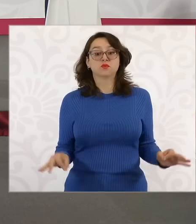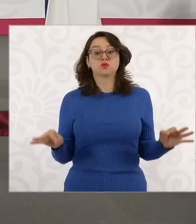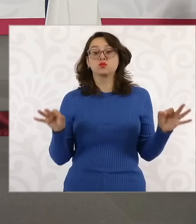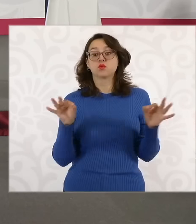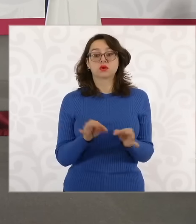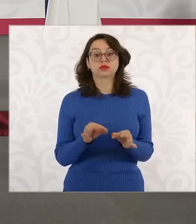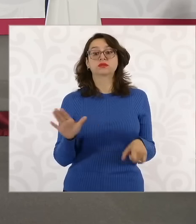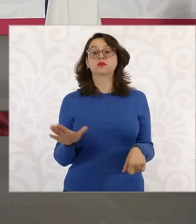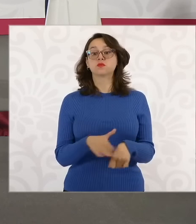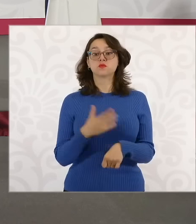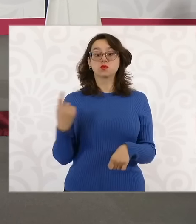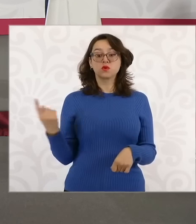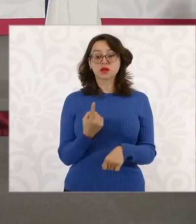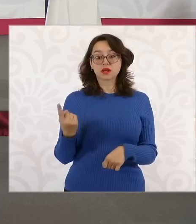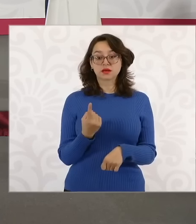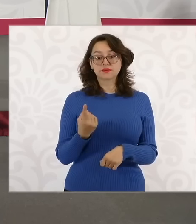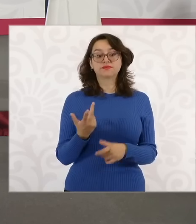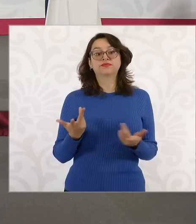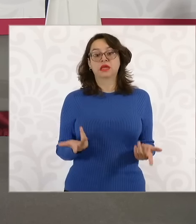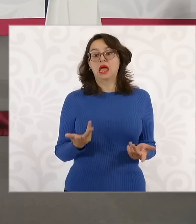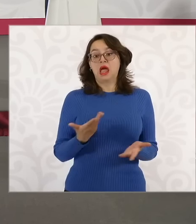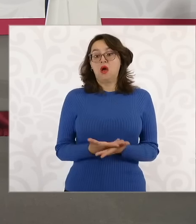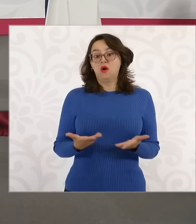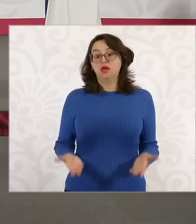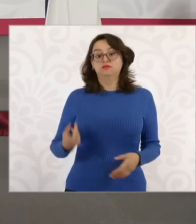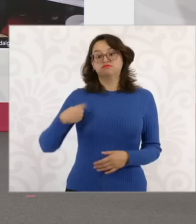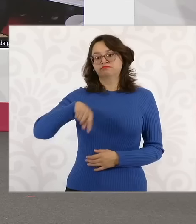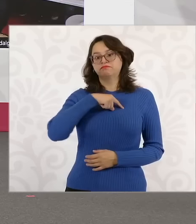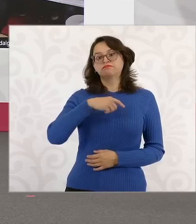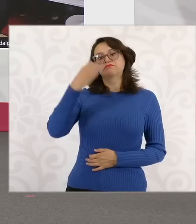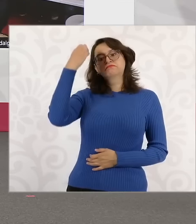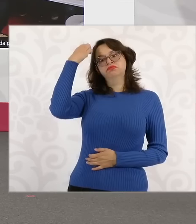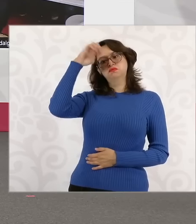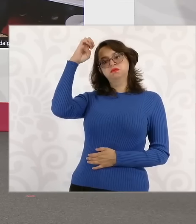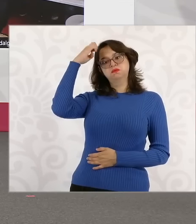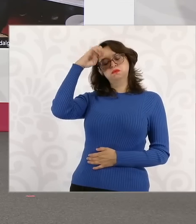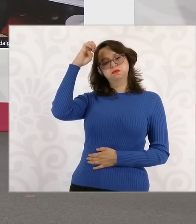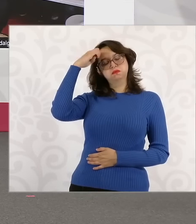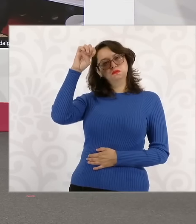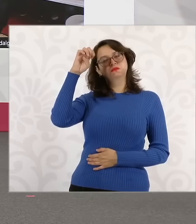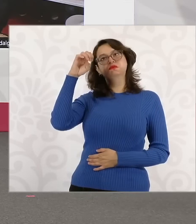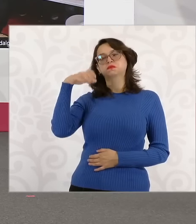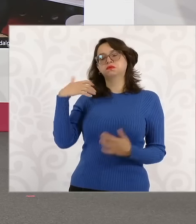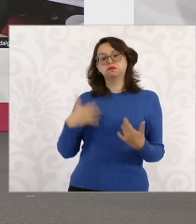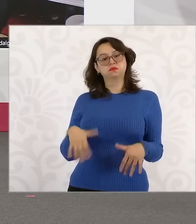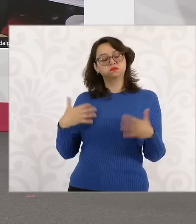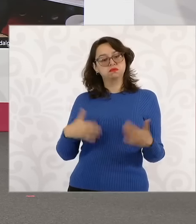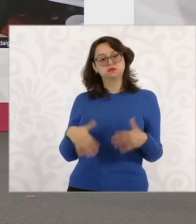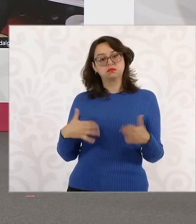en con esta experiencia, la verdad es que estamos prácticamente rompiendo eh récord en términos de